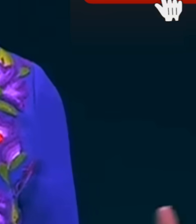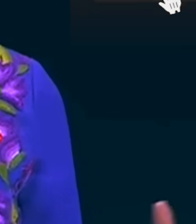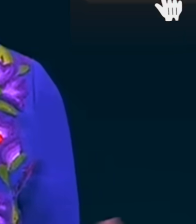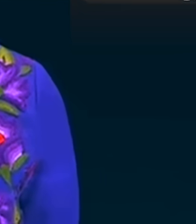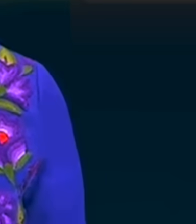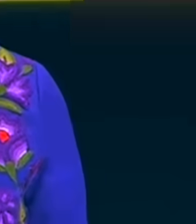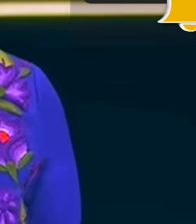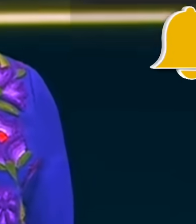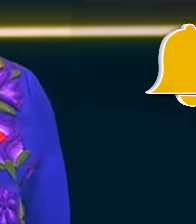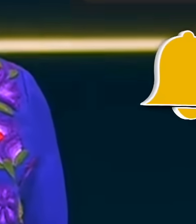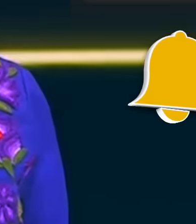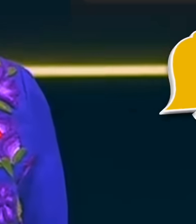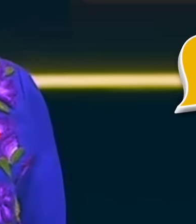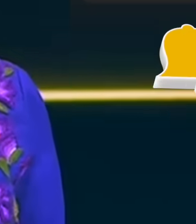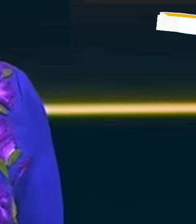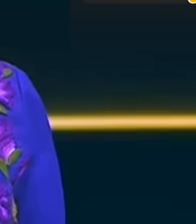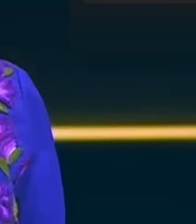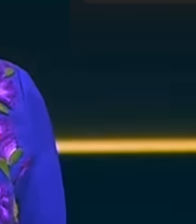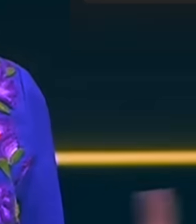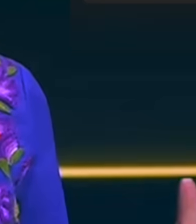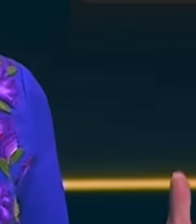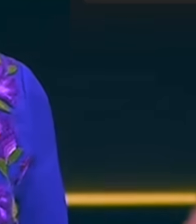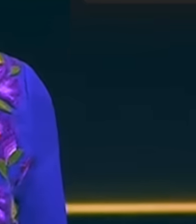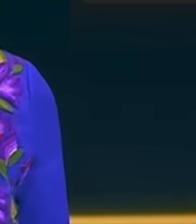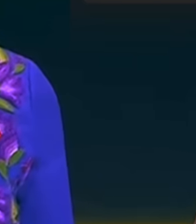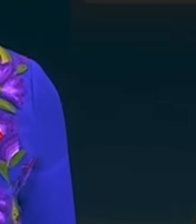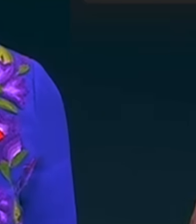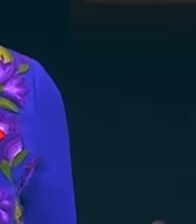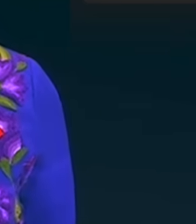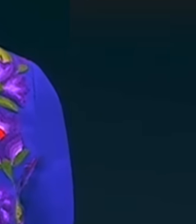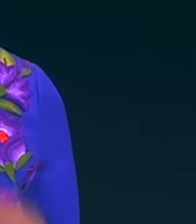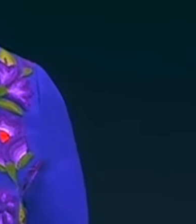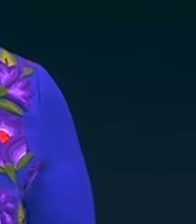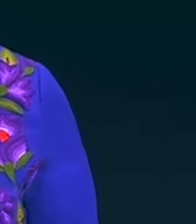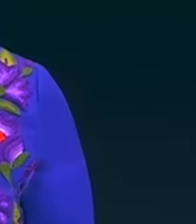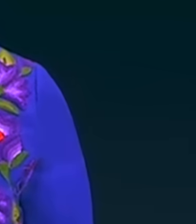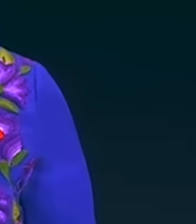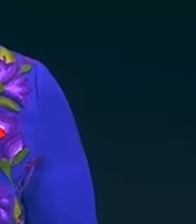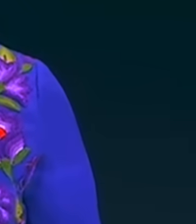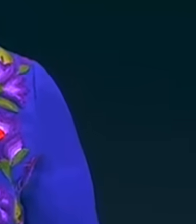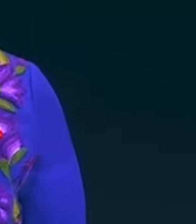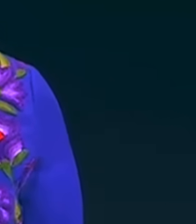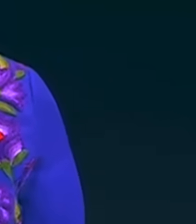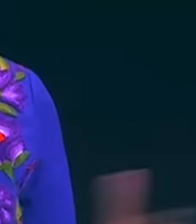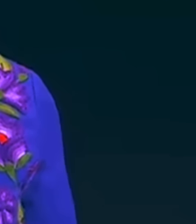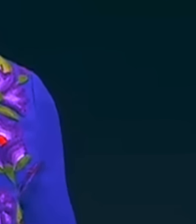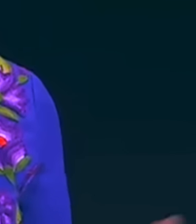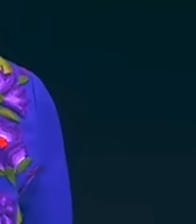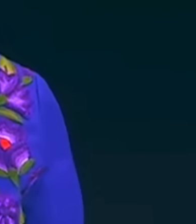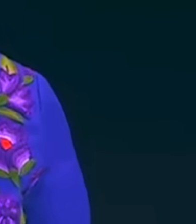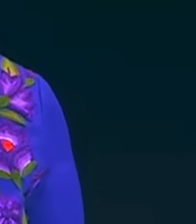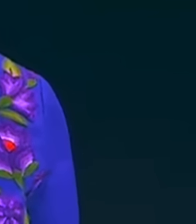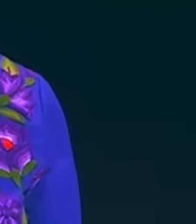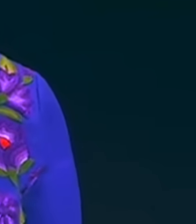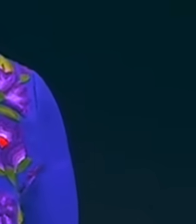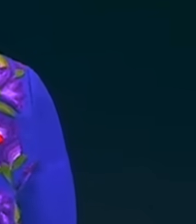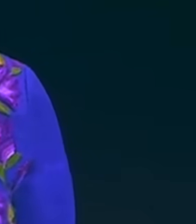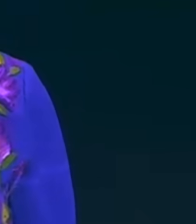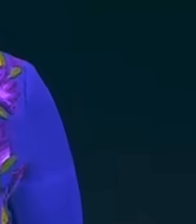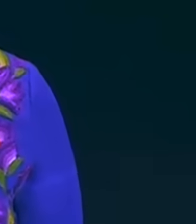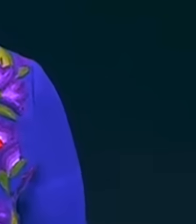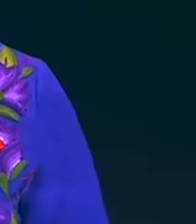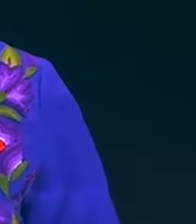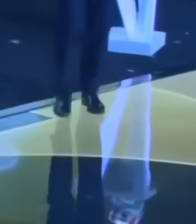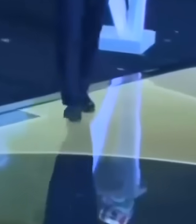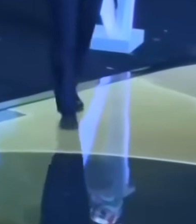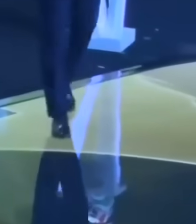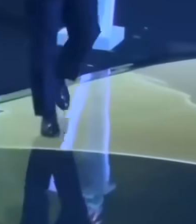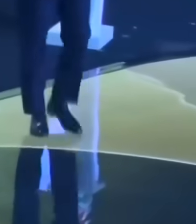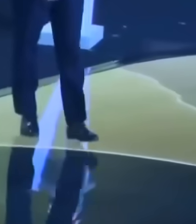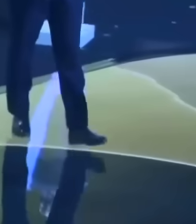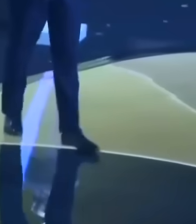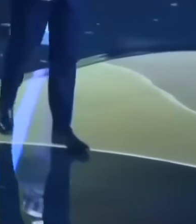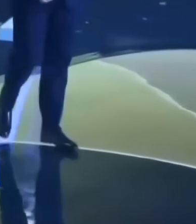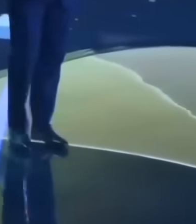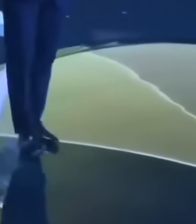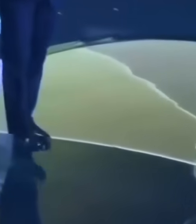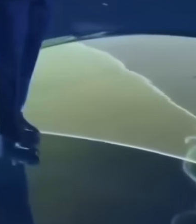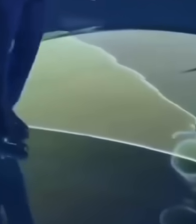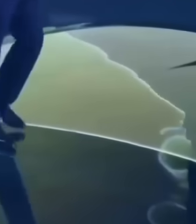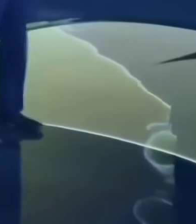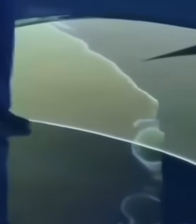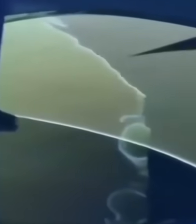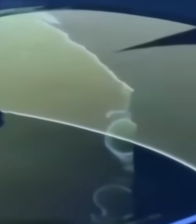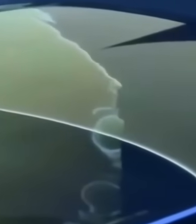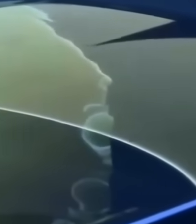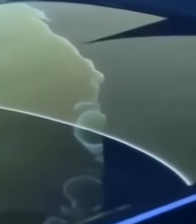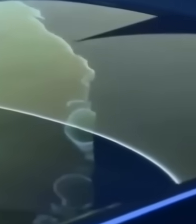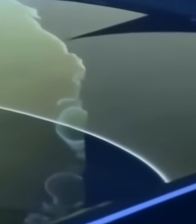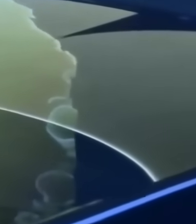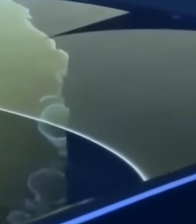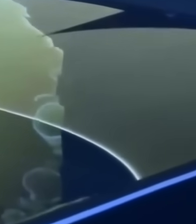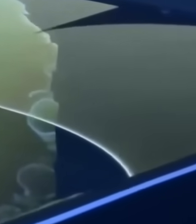país con un poco más de historia, pues en 1970 y 1986 la FIFA eligió a México para el mundial.